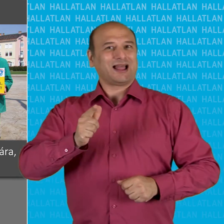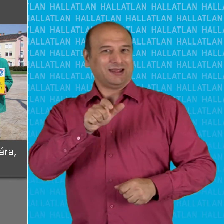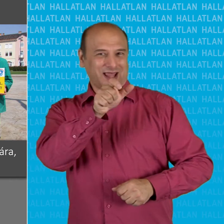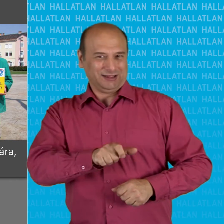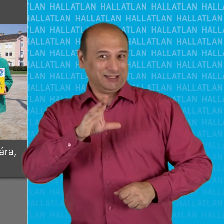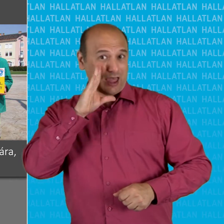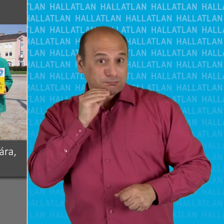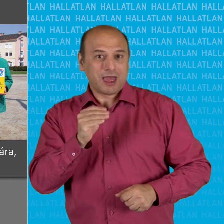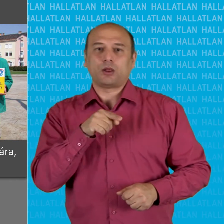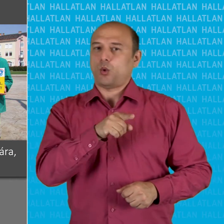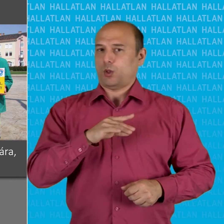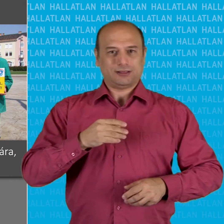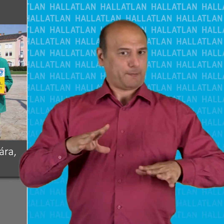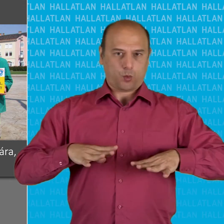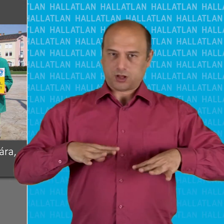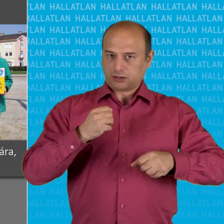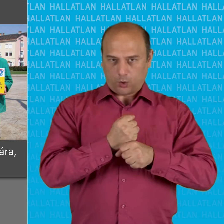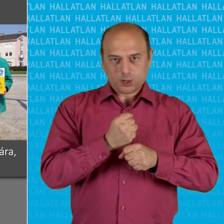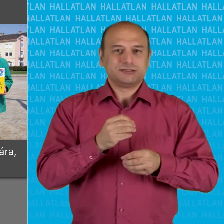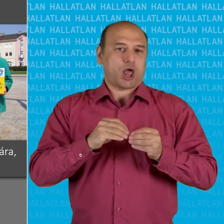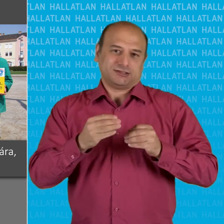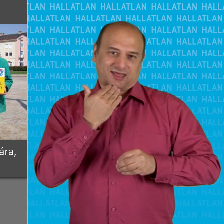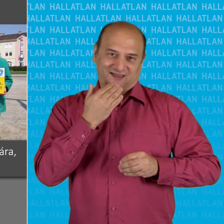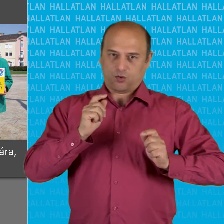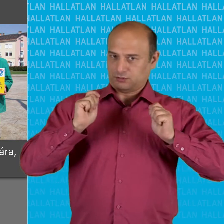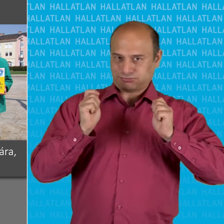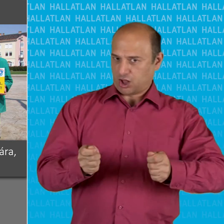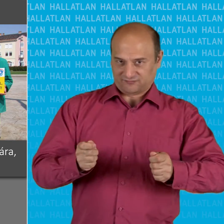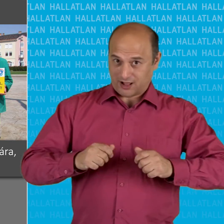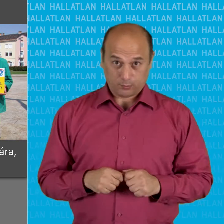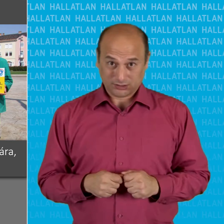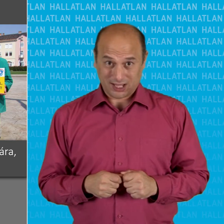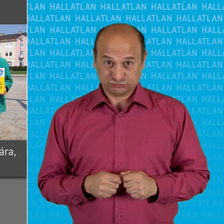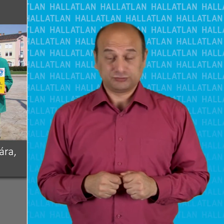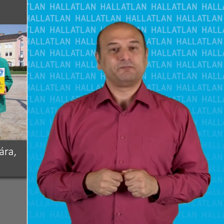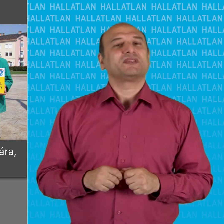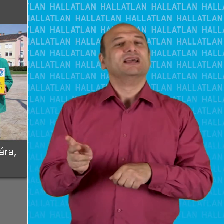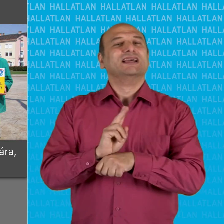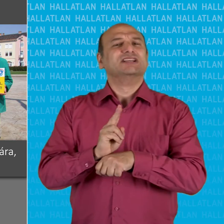A tizenkettedik ember csak azért nem adta be a felmondását, mert ő nem a konyhán dolgozott.